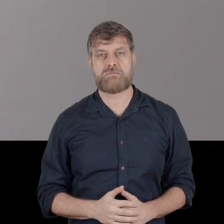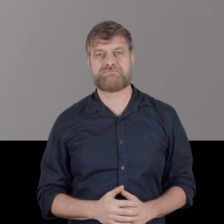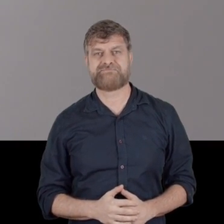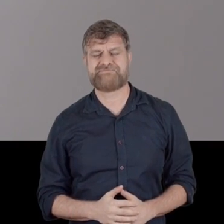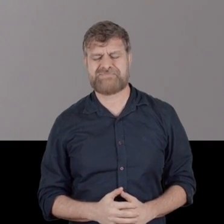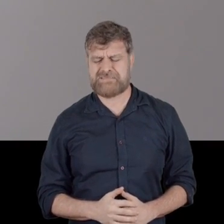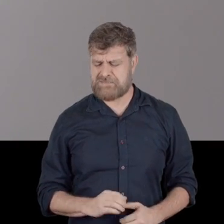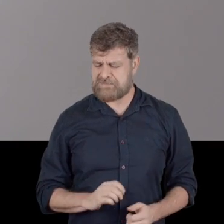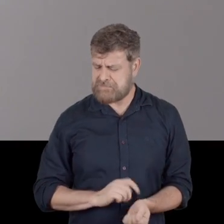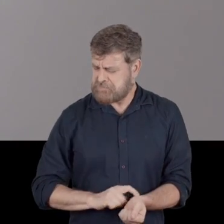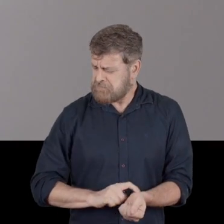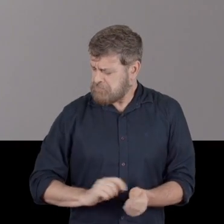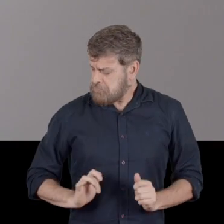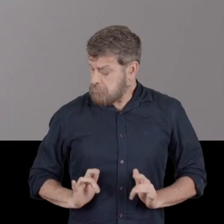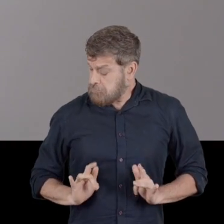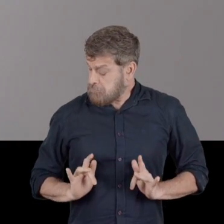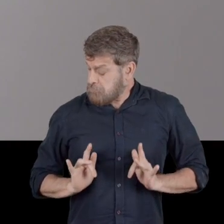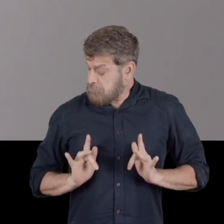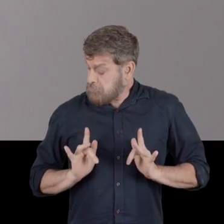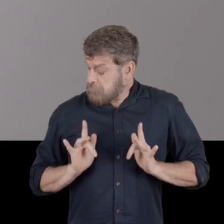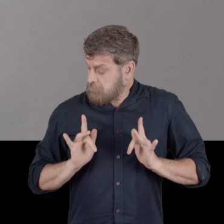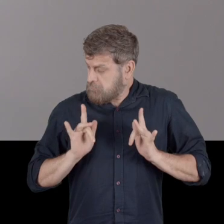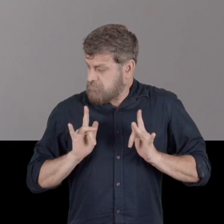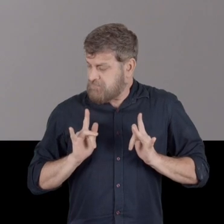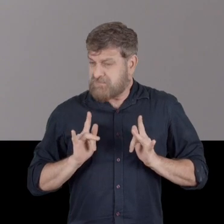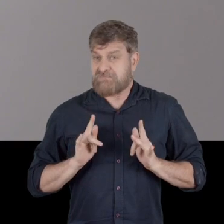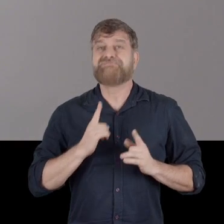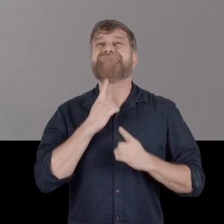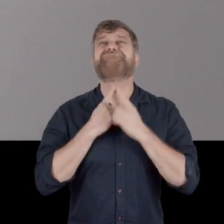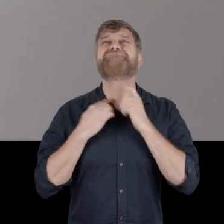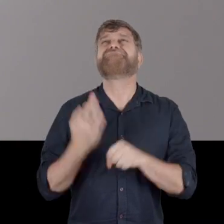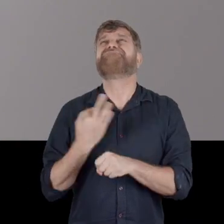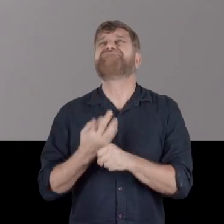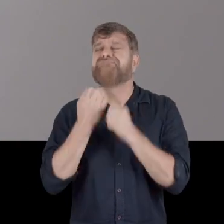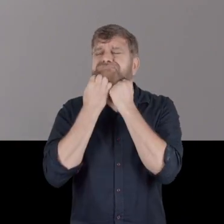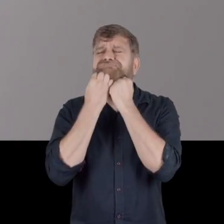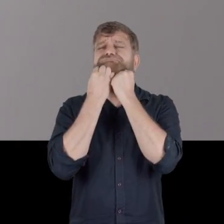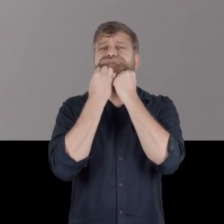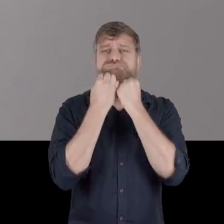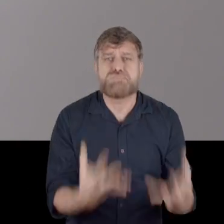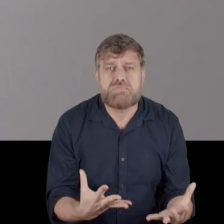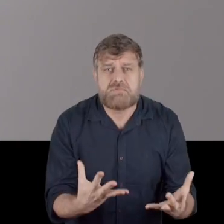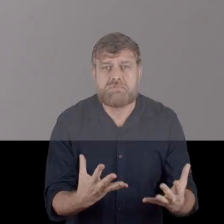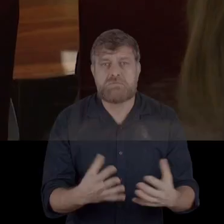Então como o ódio vai inflamando e vai crescendo eu quero eliminar.